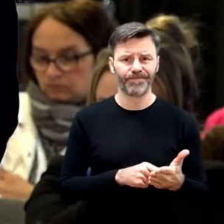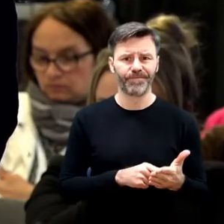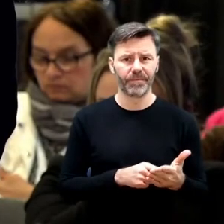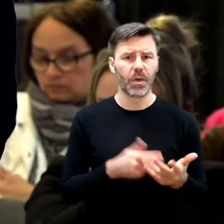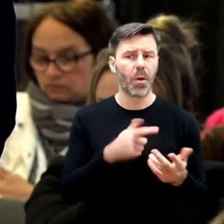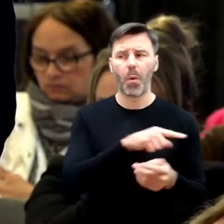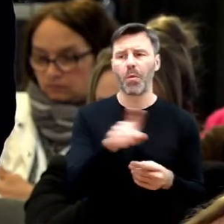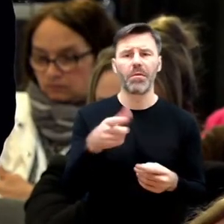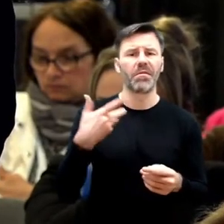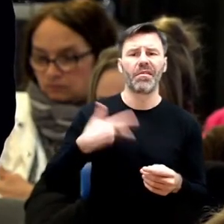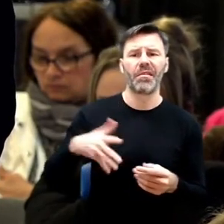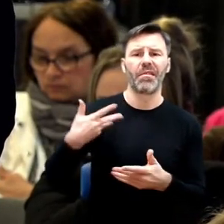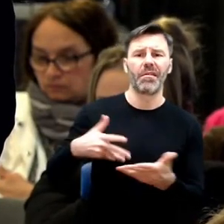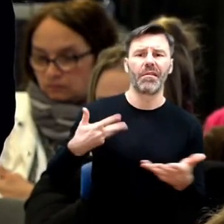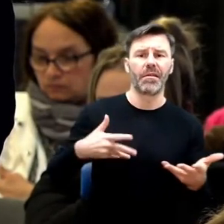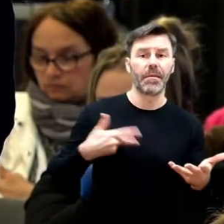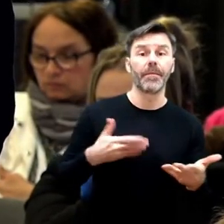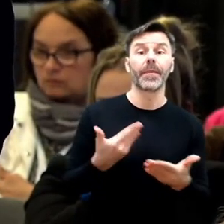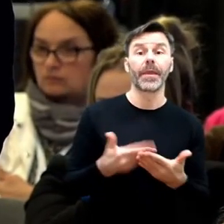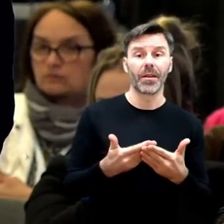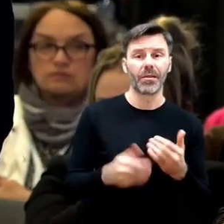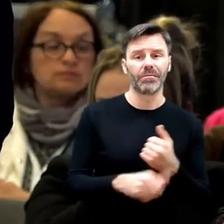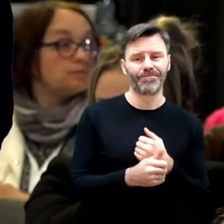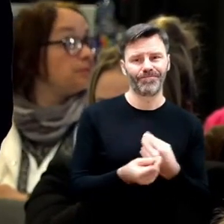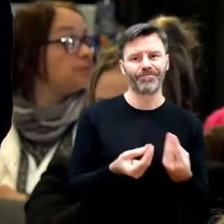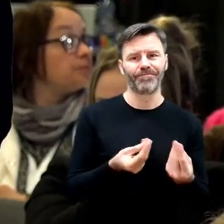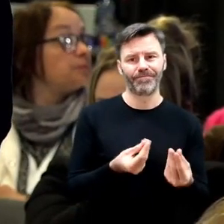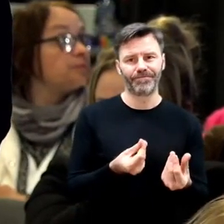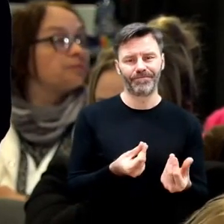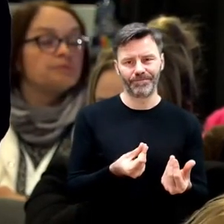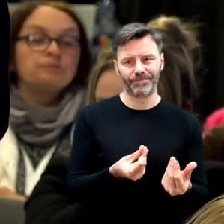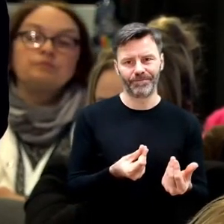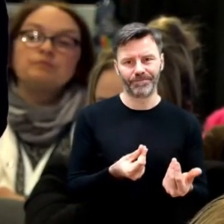dopóki nie będzie jakoś zabezpieczonych na to środków